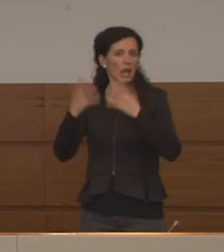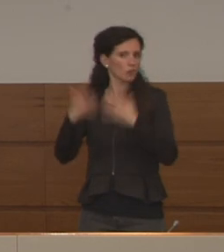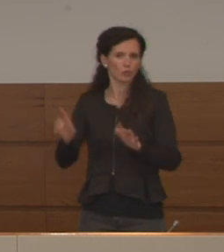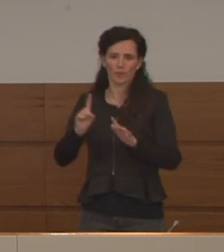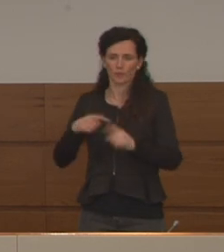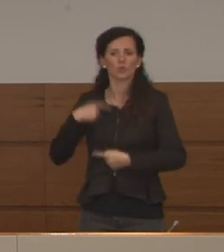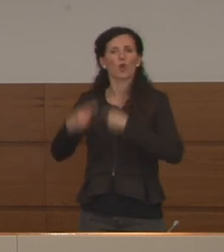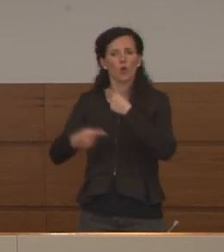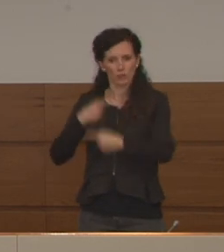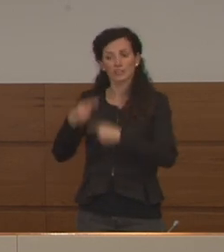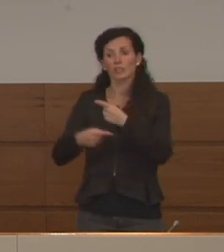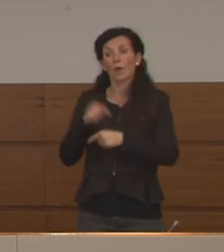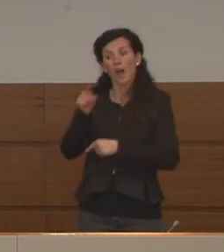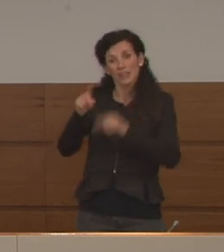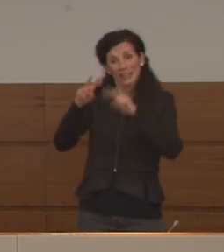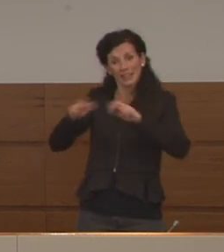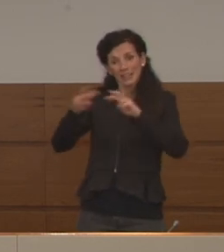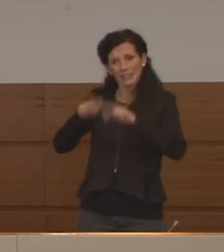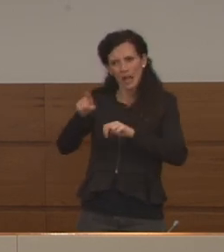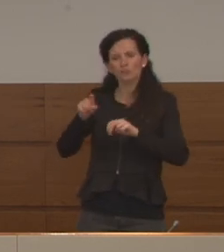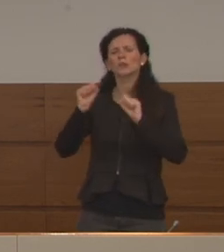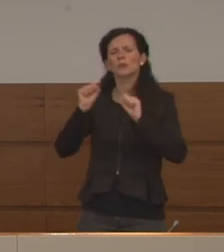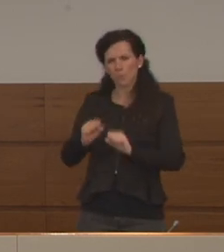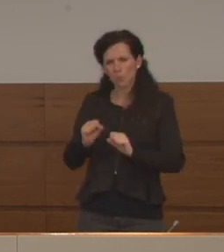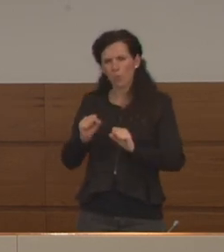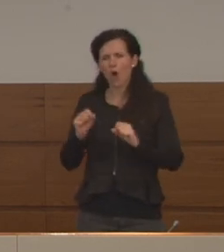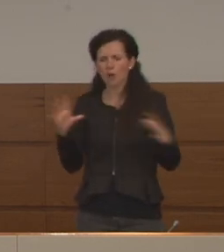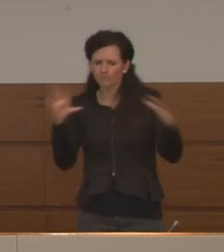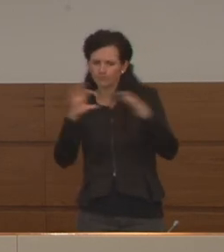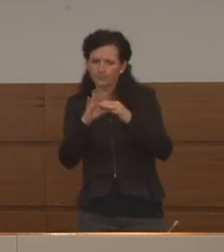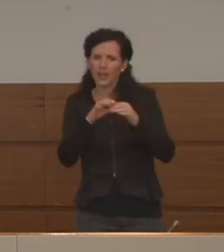riferimento dal punto di vista epidemiologico per dare alcune